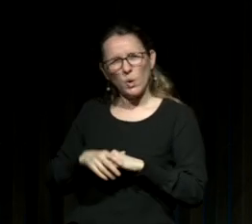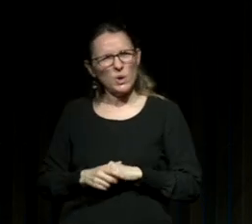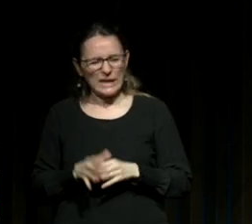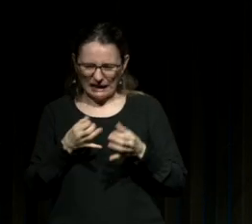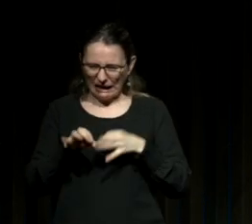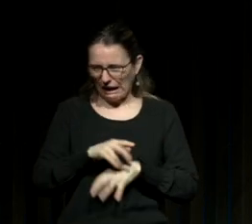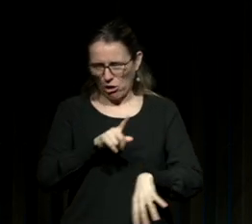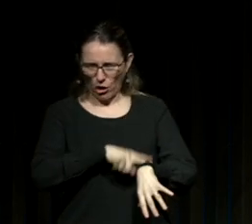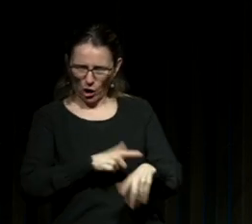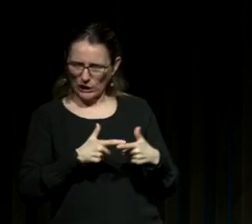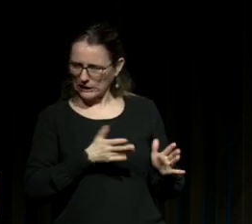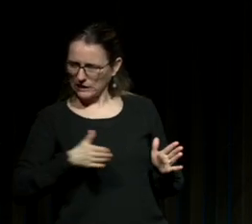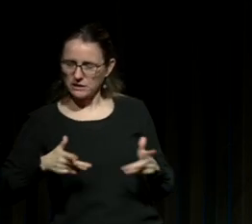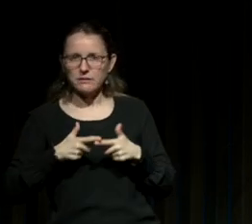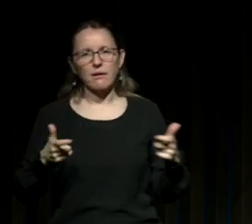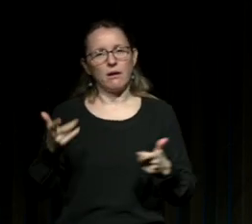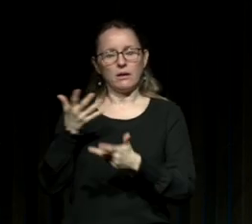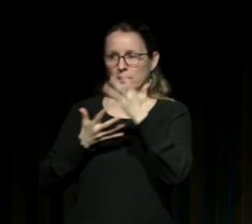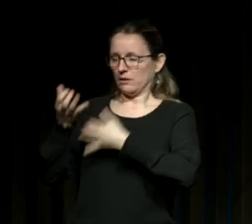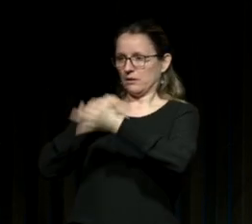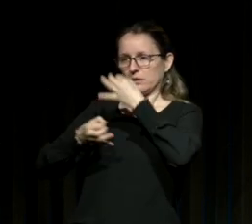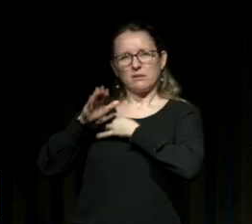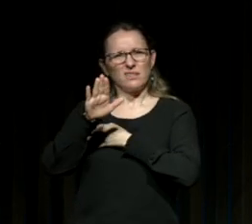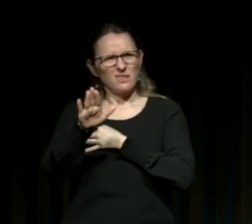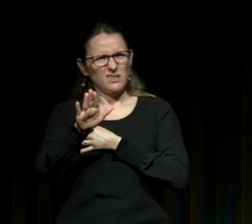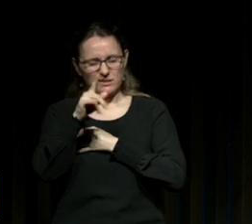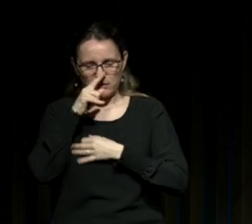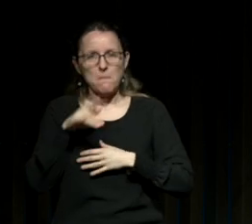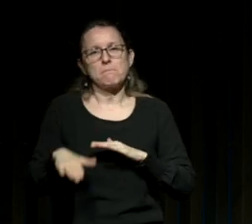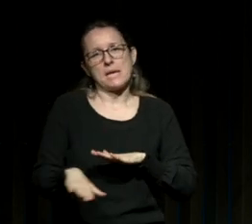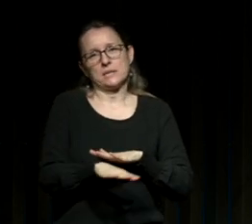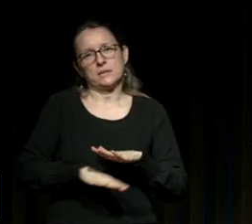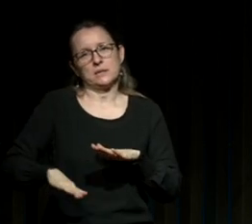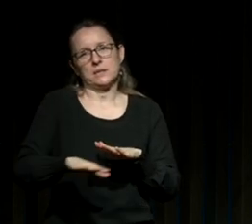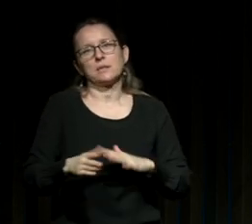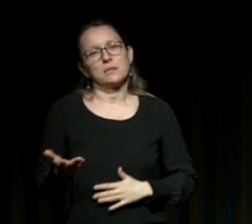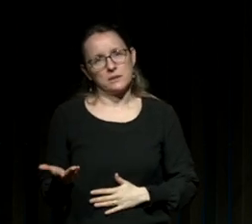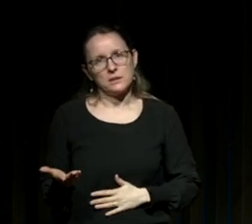heure je crois qu'il faut revenir à la physiologie la physiologie de la prise alimentaire c'est le